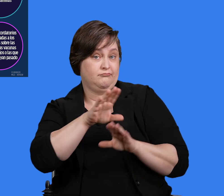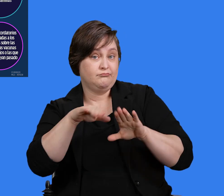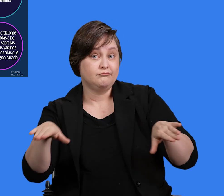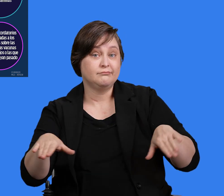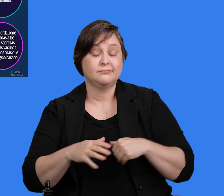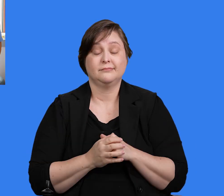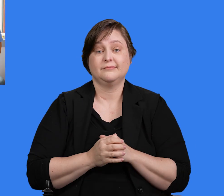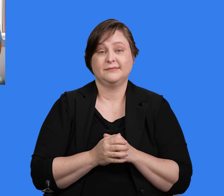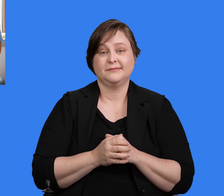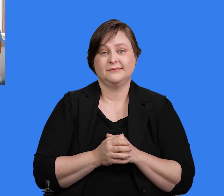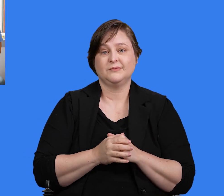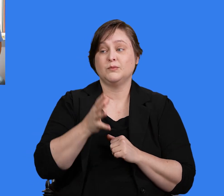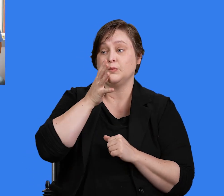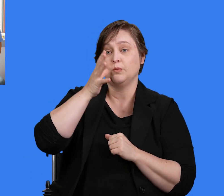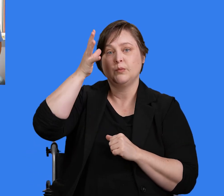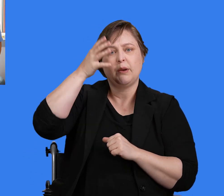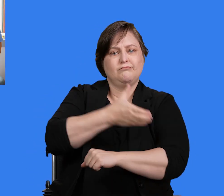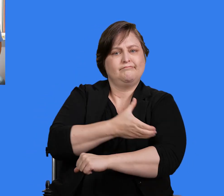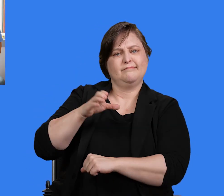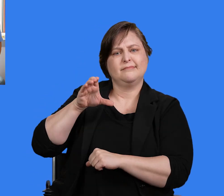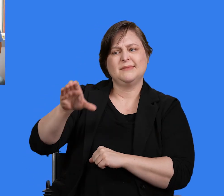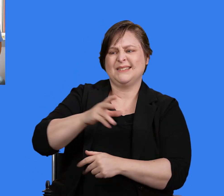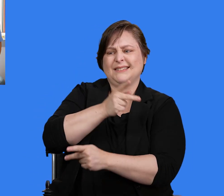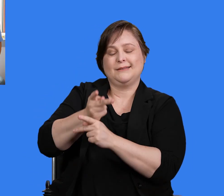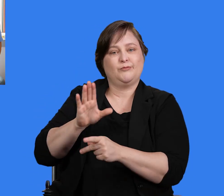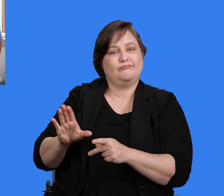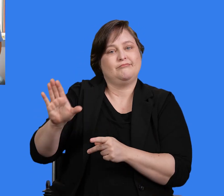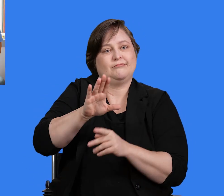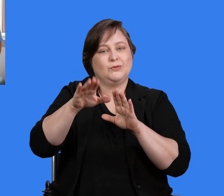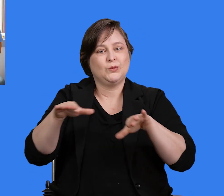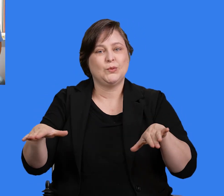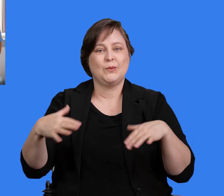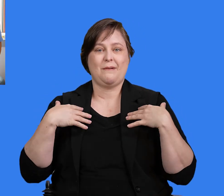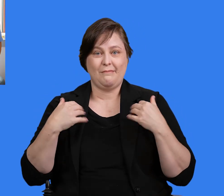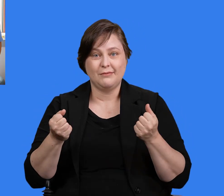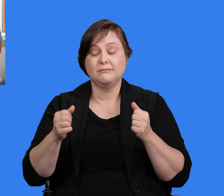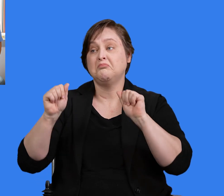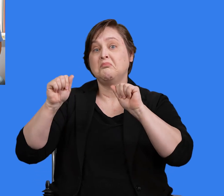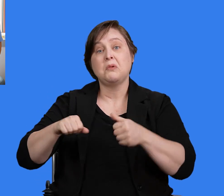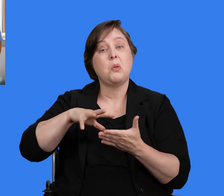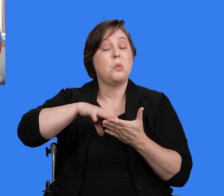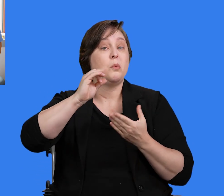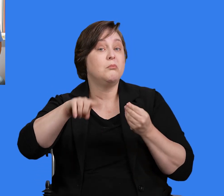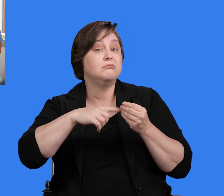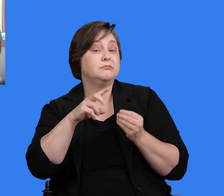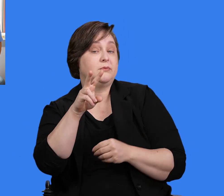Los padres tienen el poder para mantener a sus niños saludables. Pueden informarse sobre el Programa Vacunas para Niños